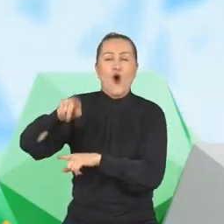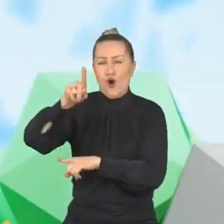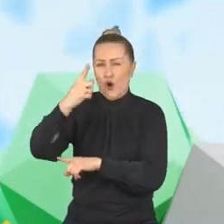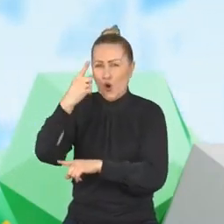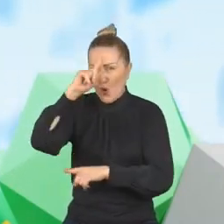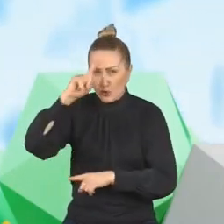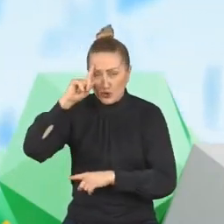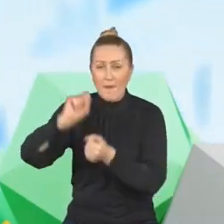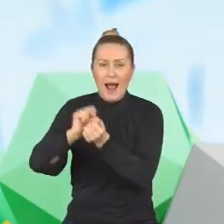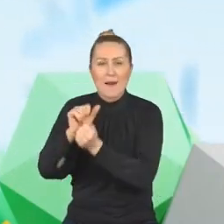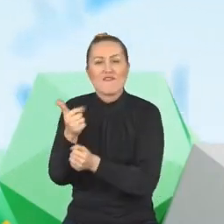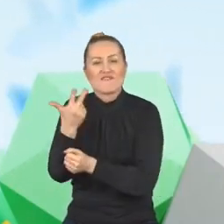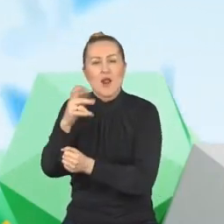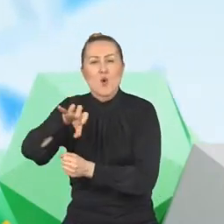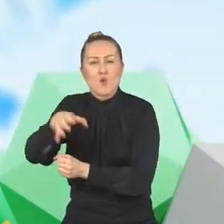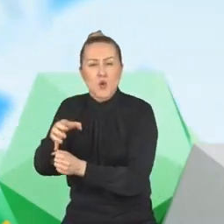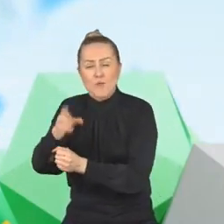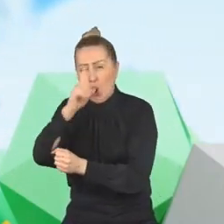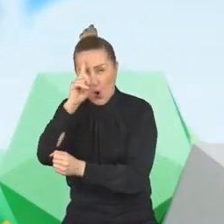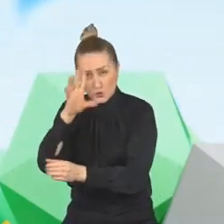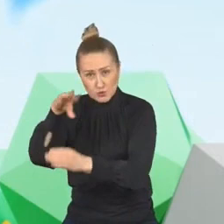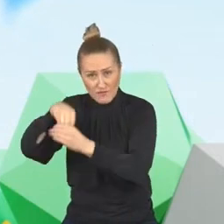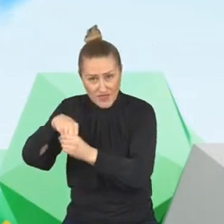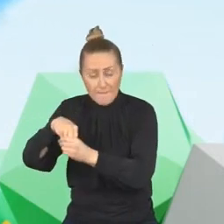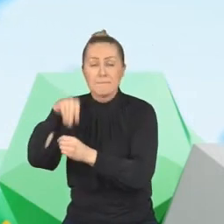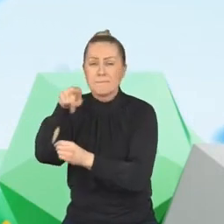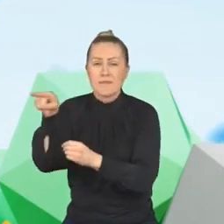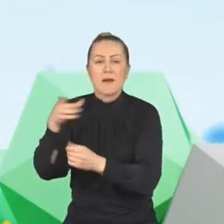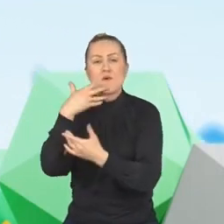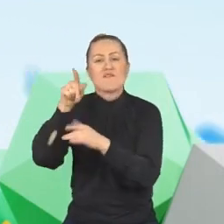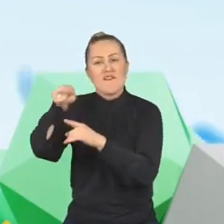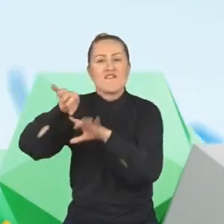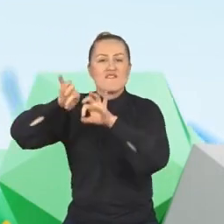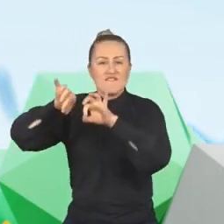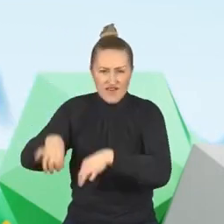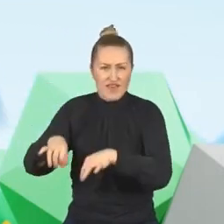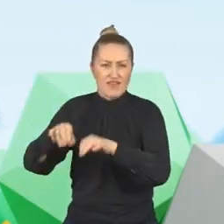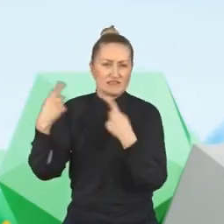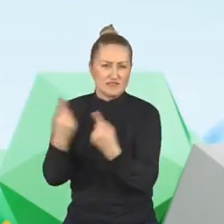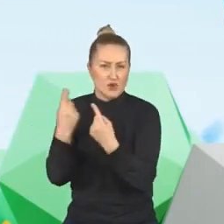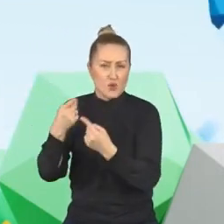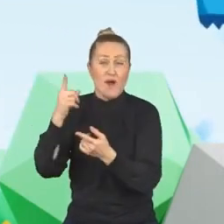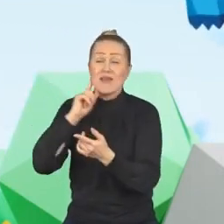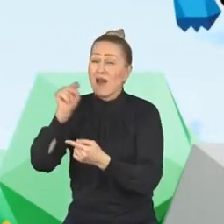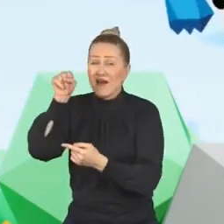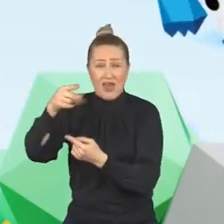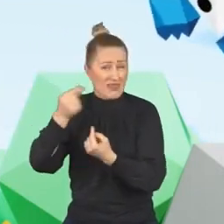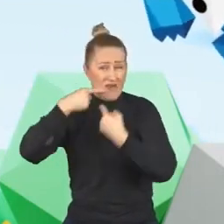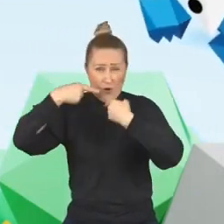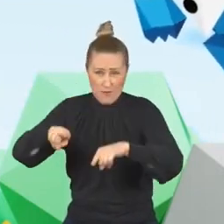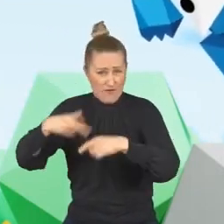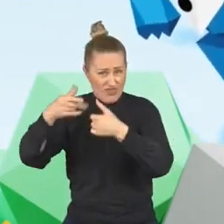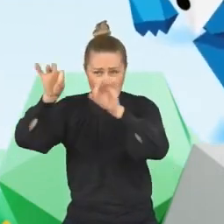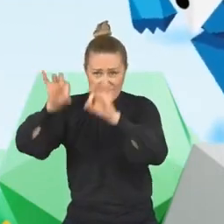się winę za pewną sytuację, pewne zjawisko, które tak naprawdę nie jest odpowiedzialnością tych osób. A wszystko po to, żeby